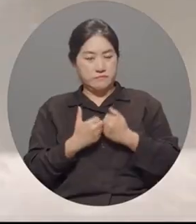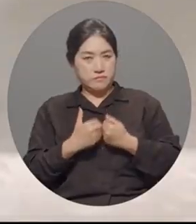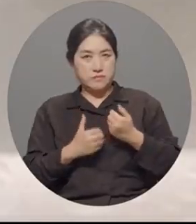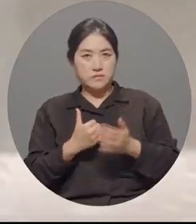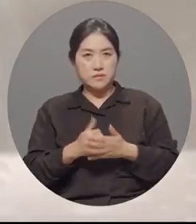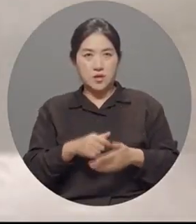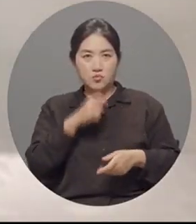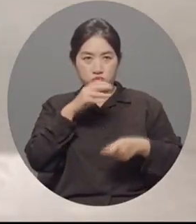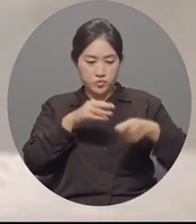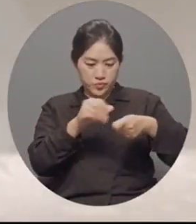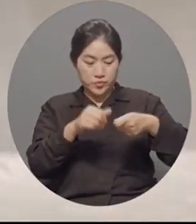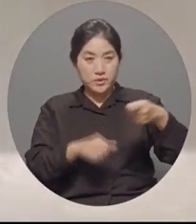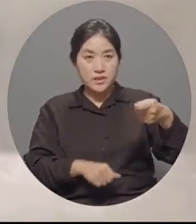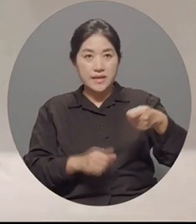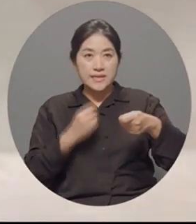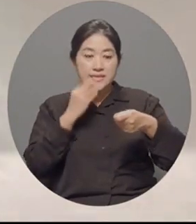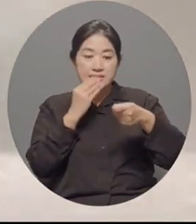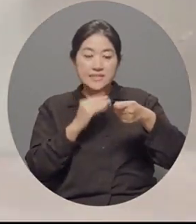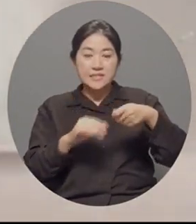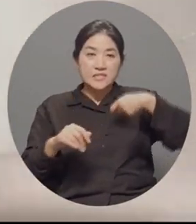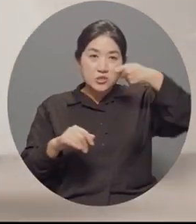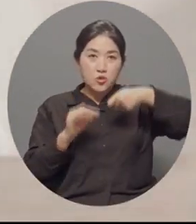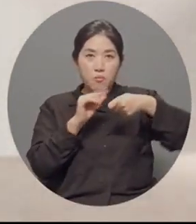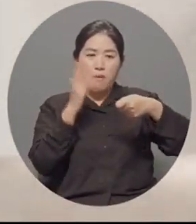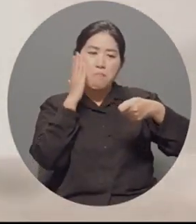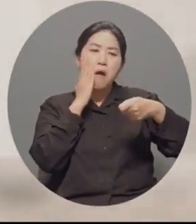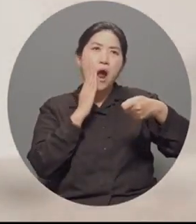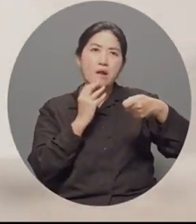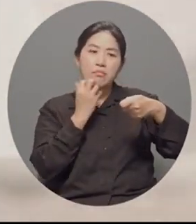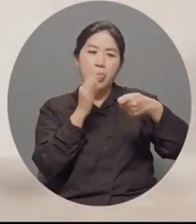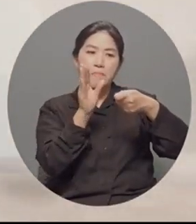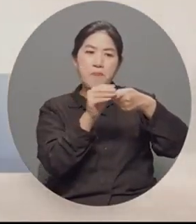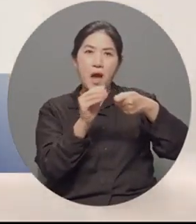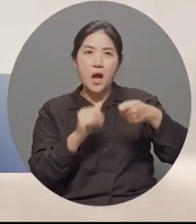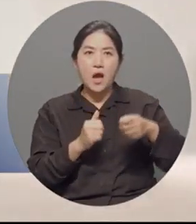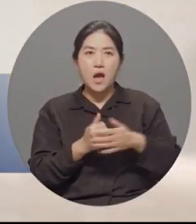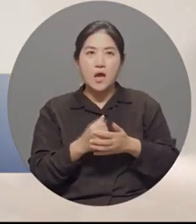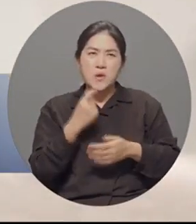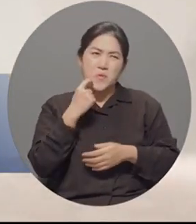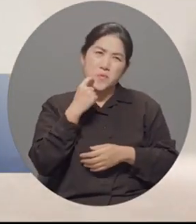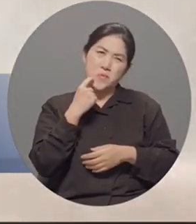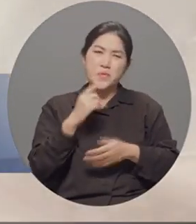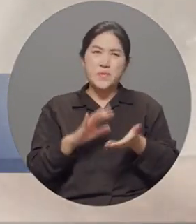강한 화학 제품 냄새가 코를 찌르고 물어 씻어내 보니 칫솔모가 아예 파랗게 변했습니다.